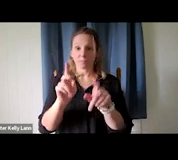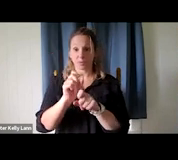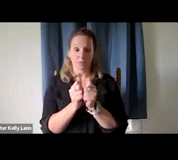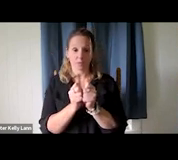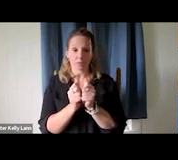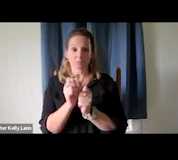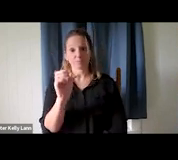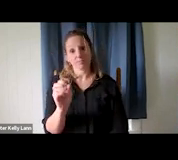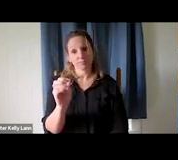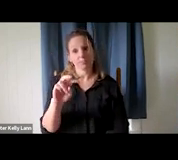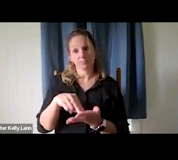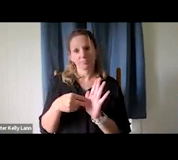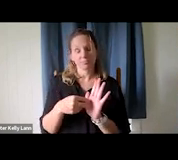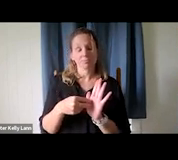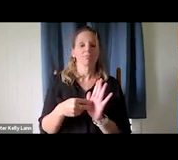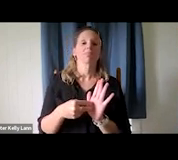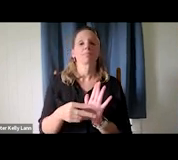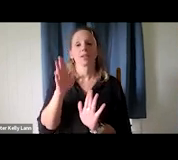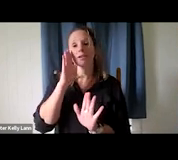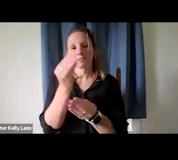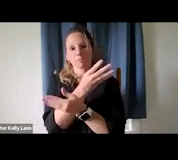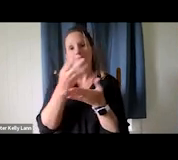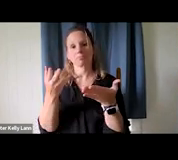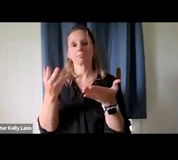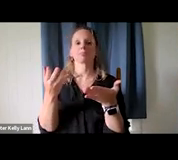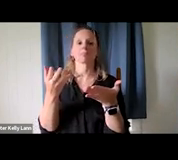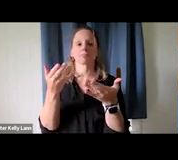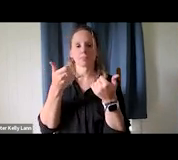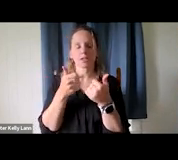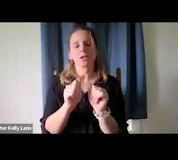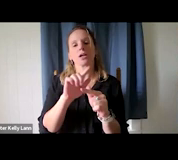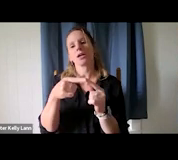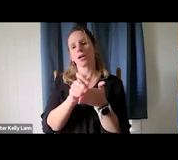Nuestros presentadores compartirán estrategias sobre cómo escribir de manera efectiva las secciones